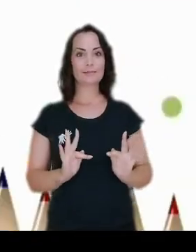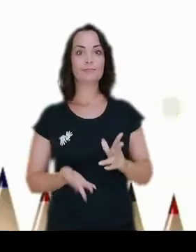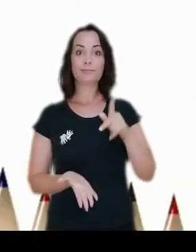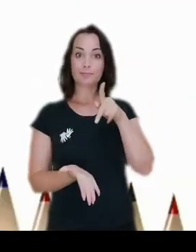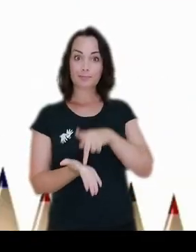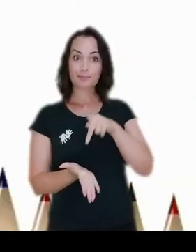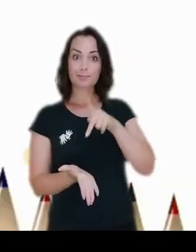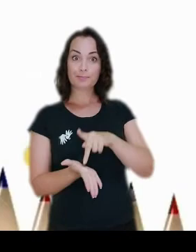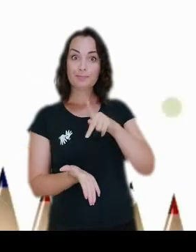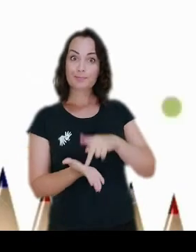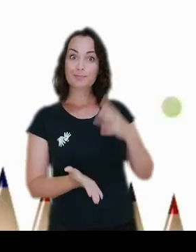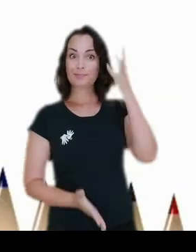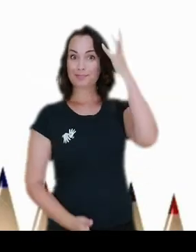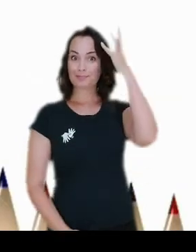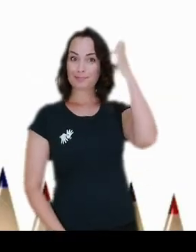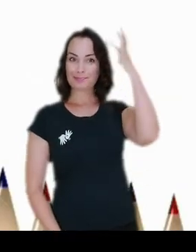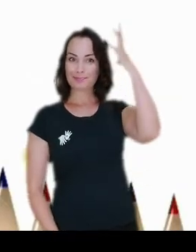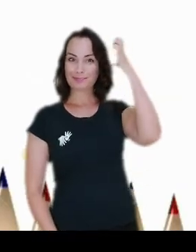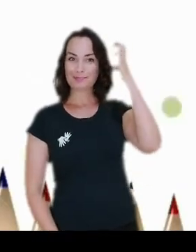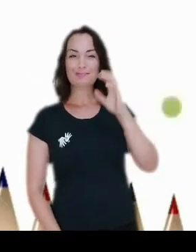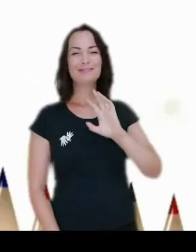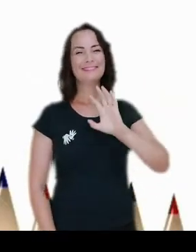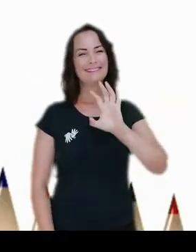Verdade Vidinha, isso é muito bom!